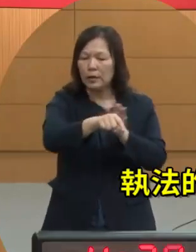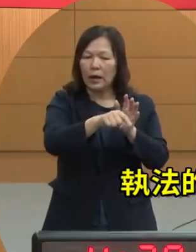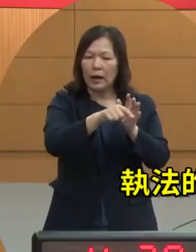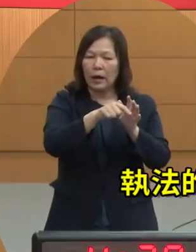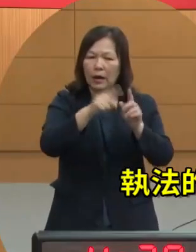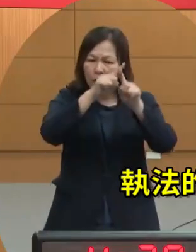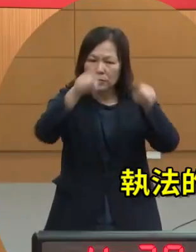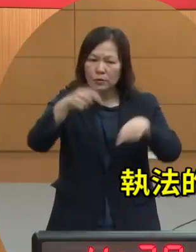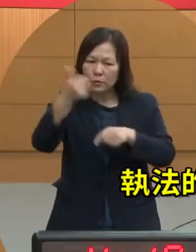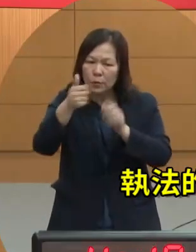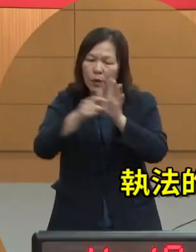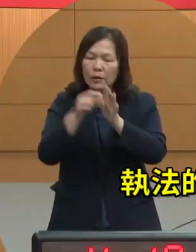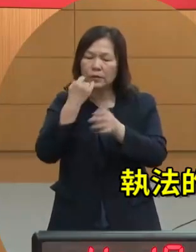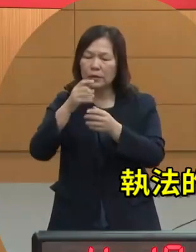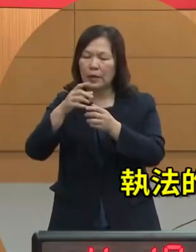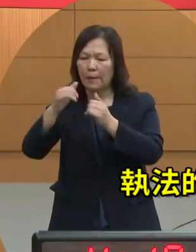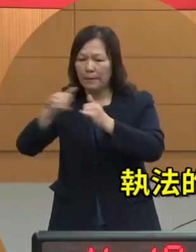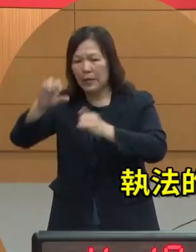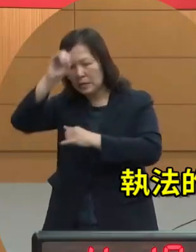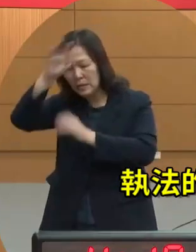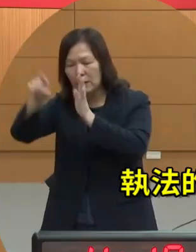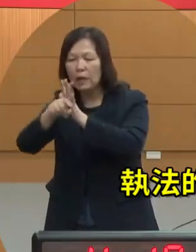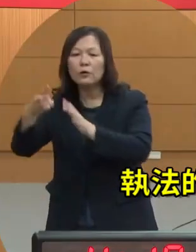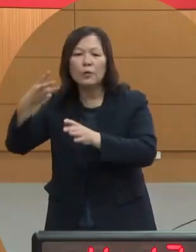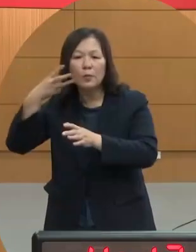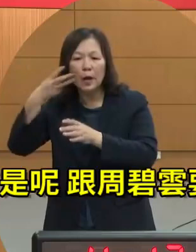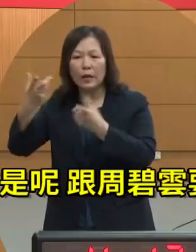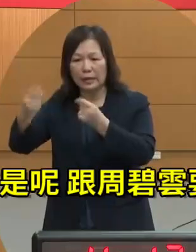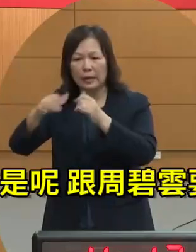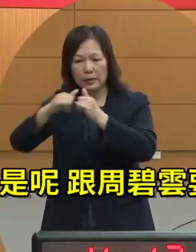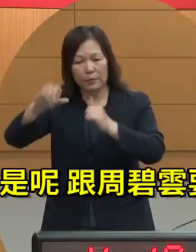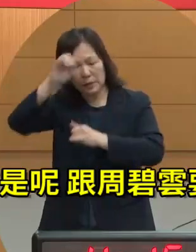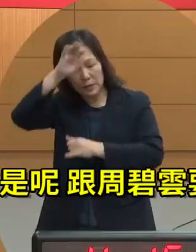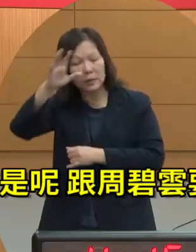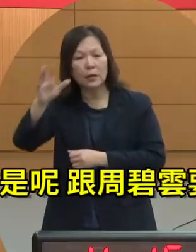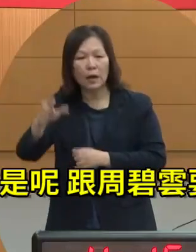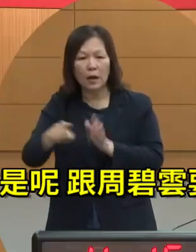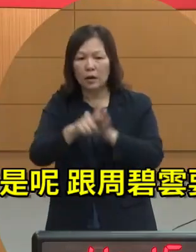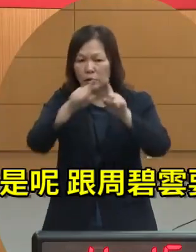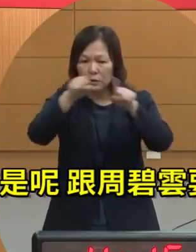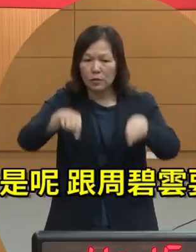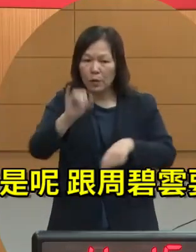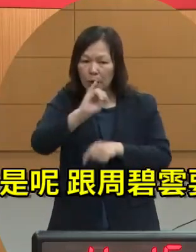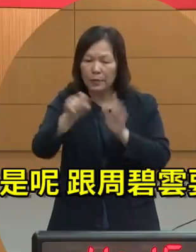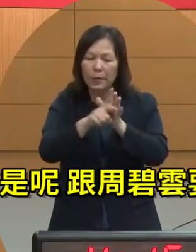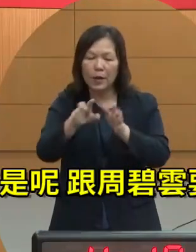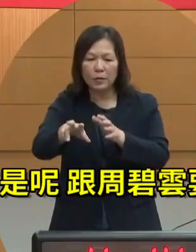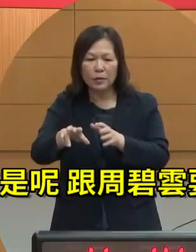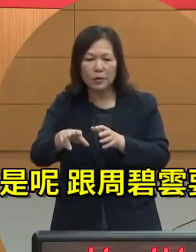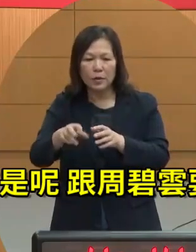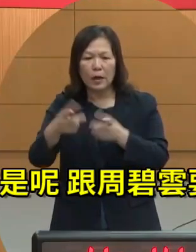執法的人是潘孟安 也是民進黨 可是呢 跟周碧雲要好的那個叔叔叫周典論 他是國民黨